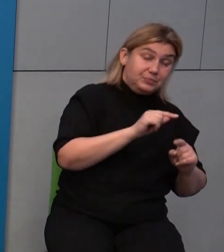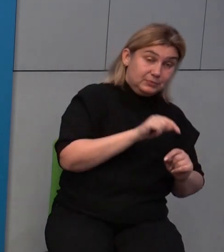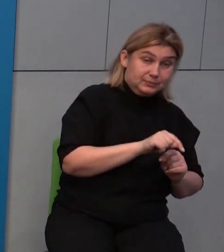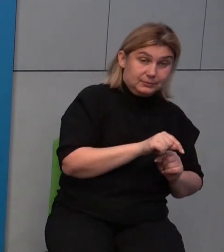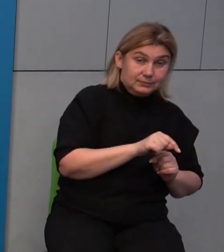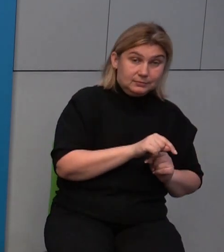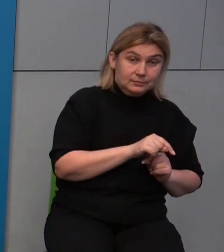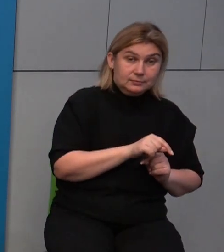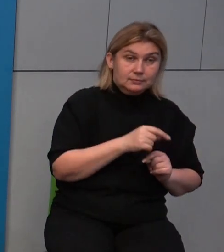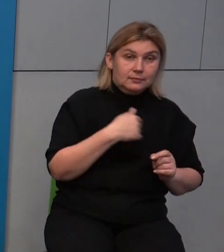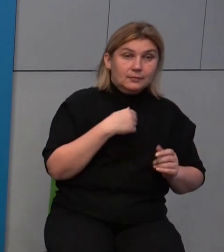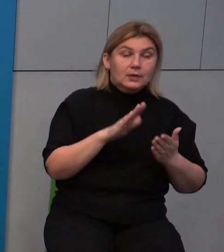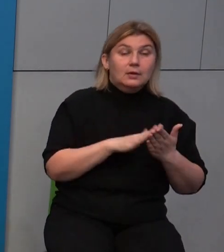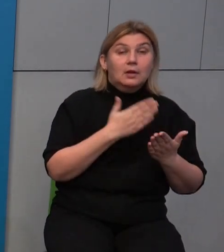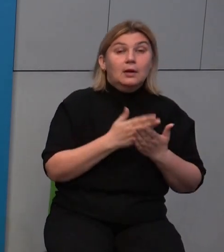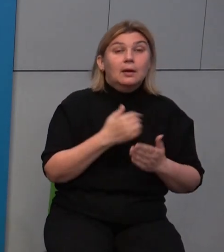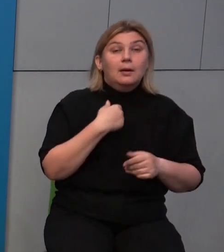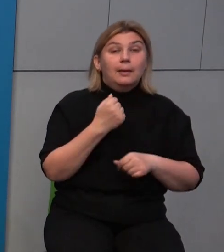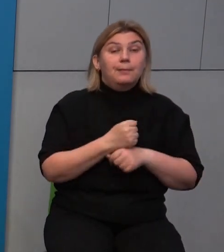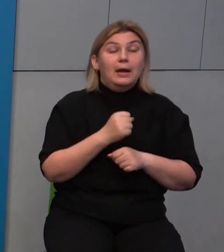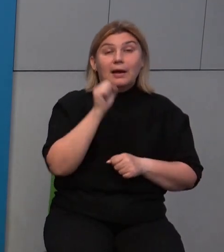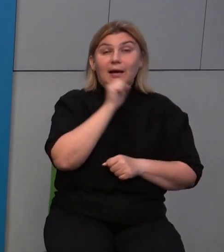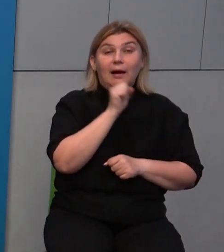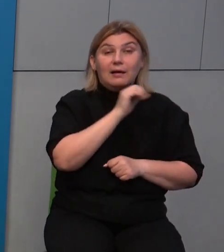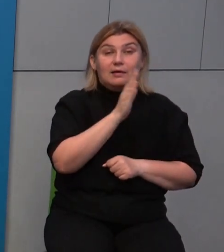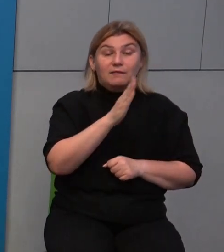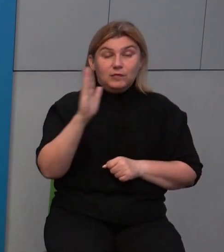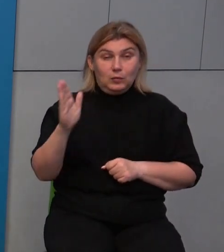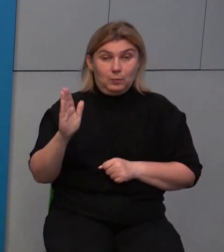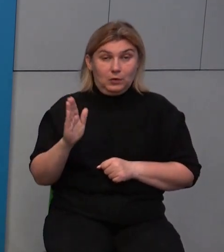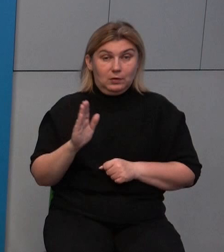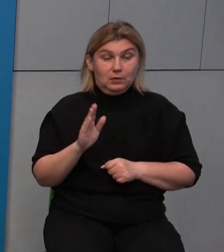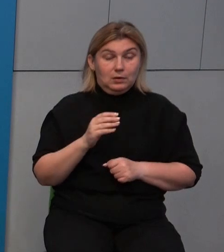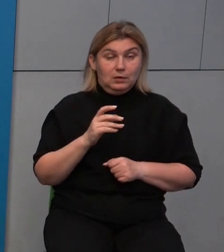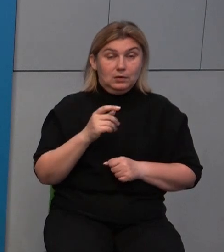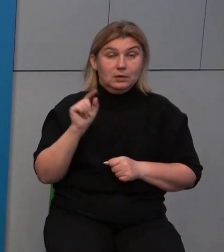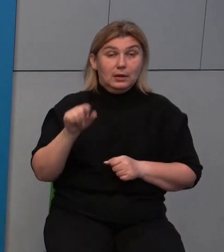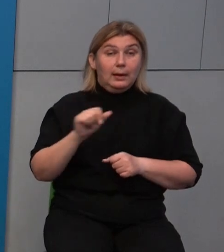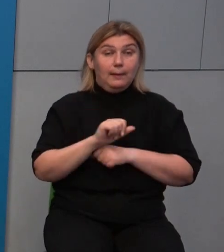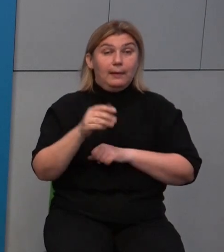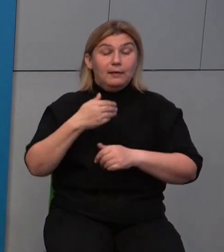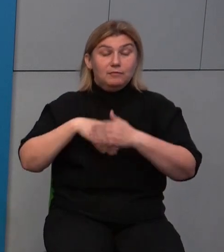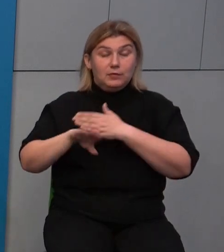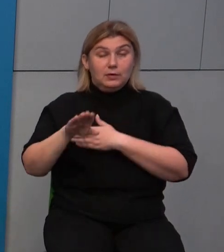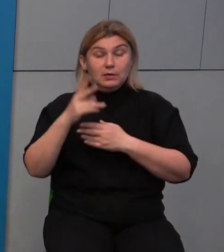i ja na przykład pracowałam w archiwach. I powiem państwu, że jak po nich wychodziłam i czytałam świadectwa osób,